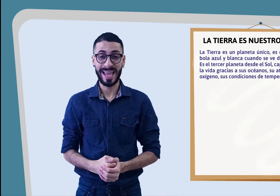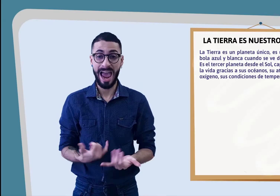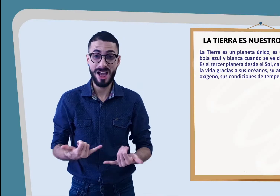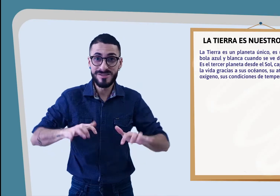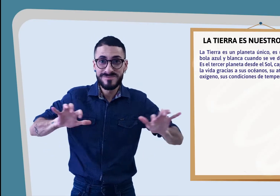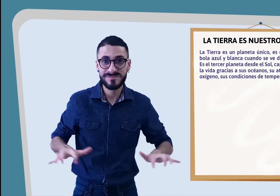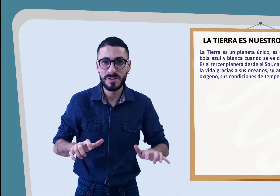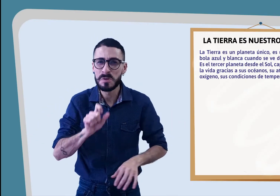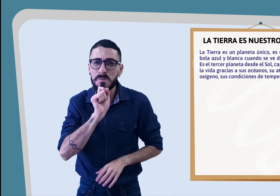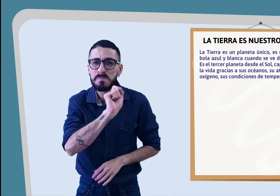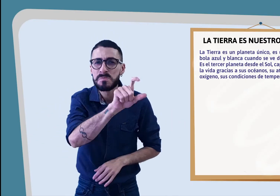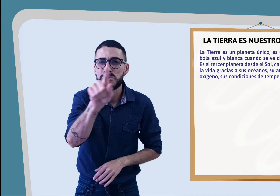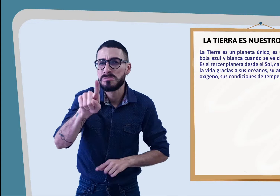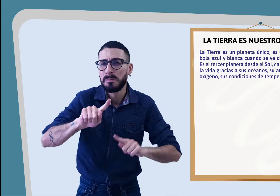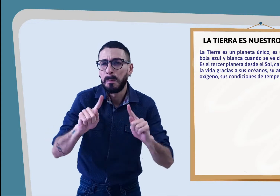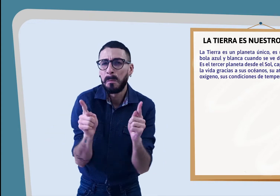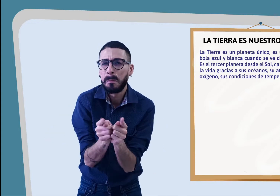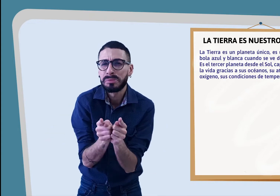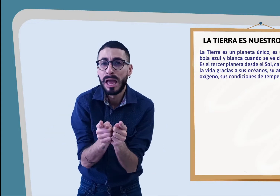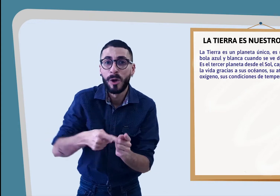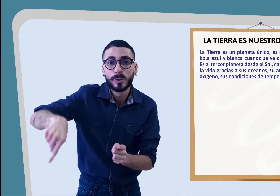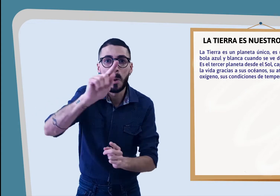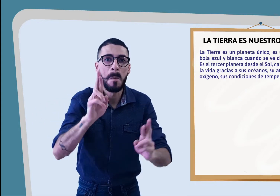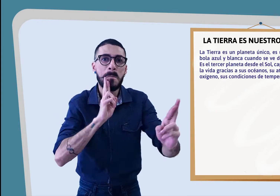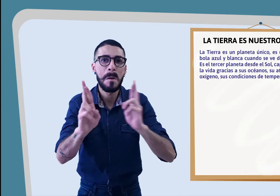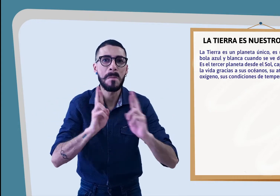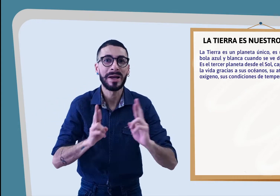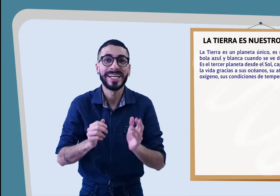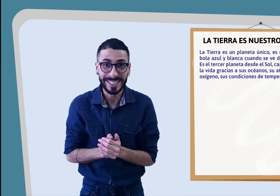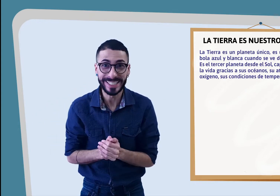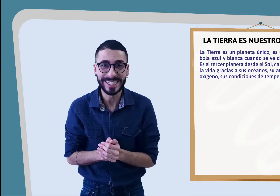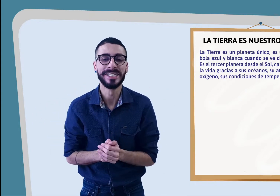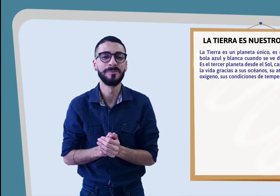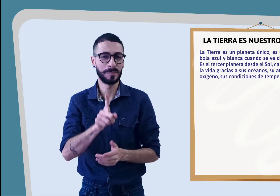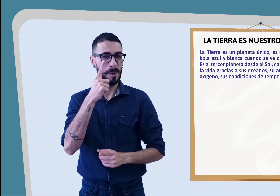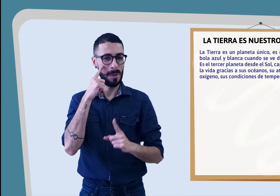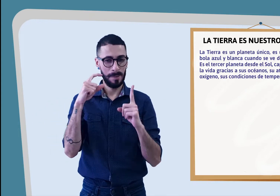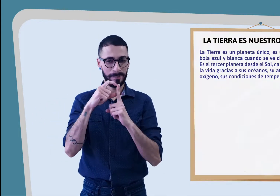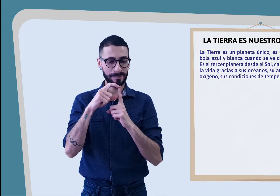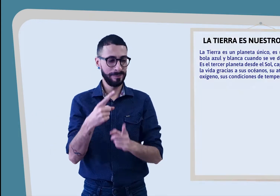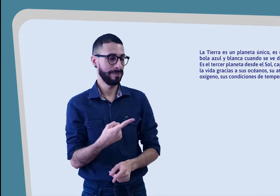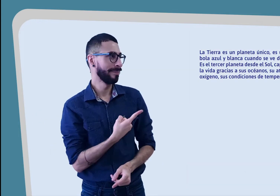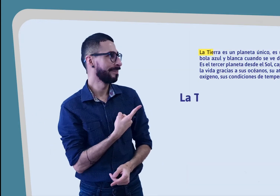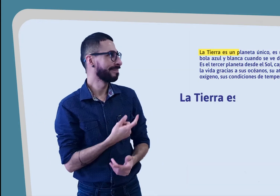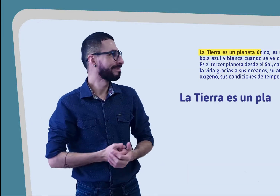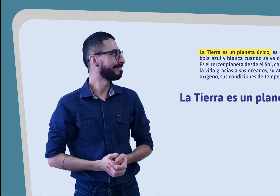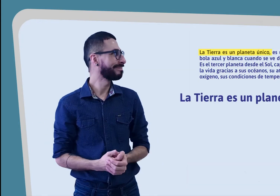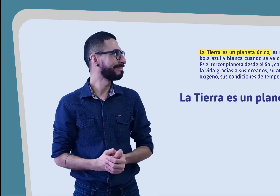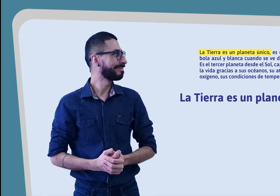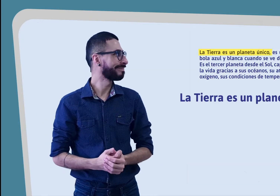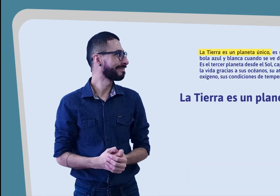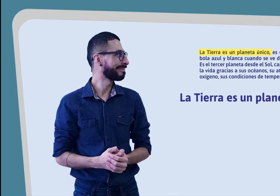Hagamos una actividad, haré unas preguntas y espero sus respuestas. Observen la siguiente frase: